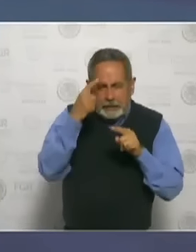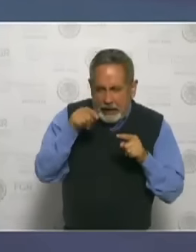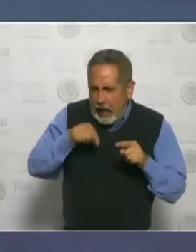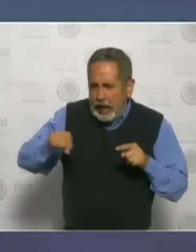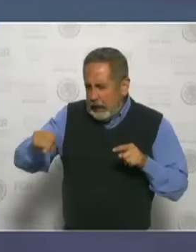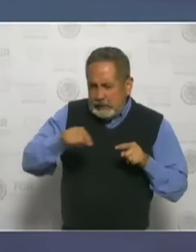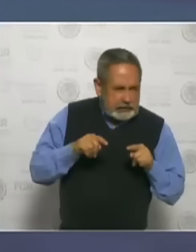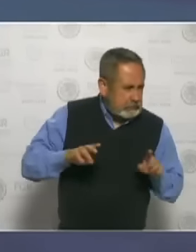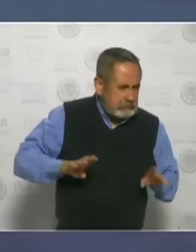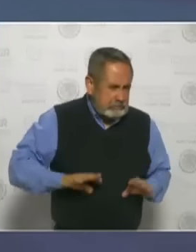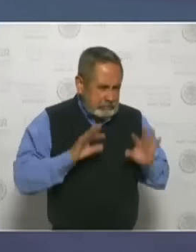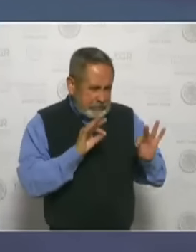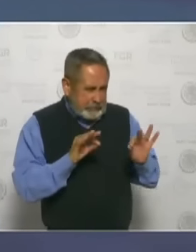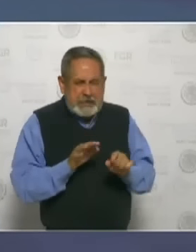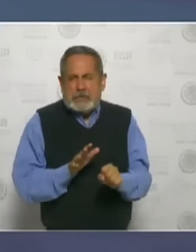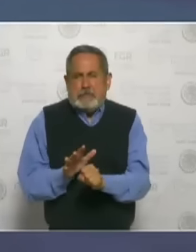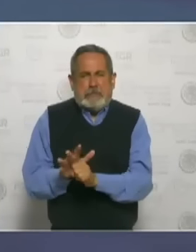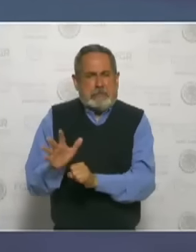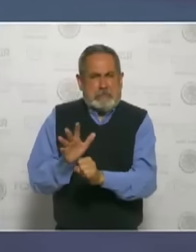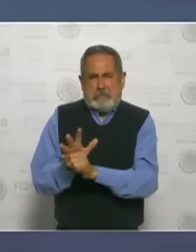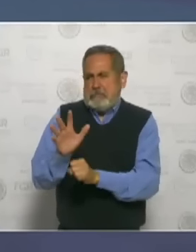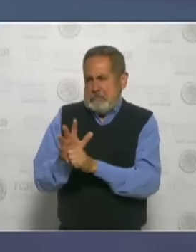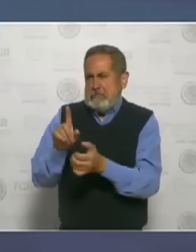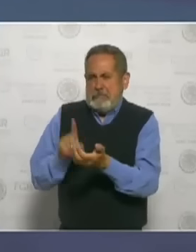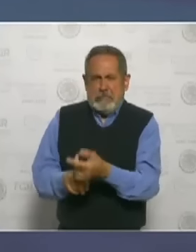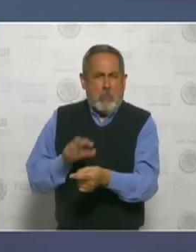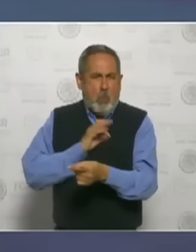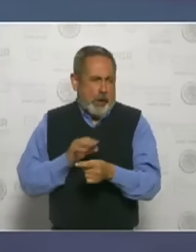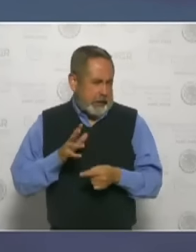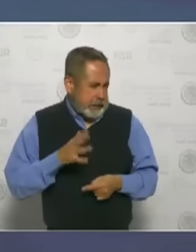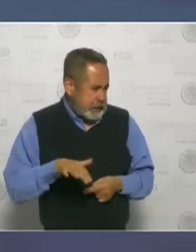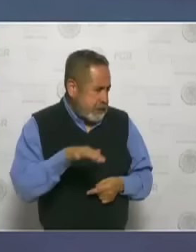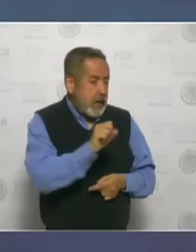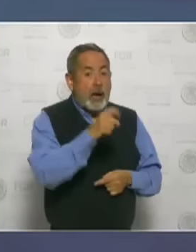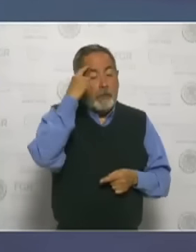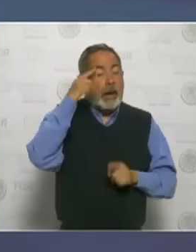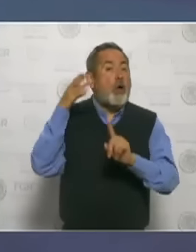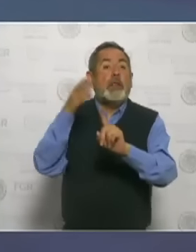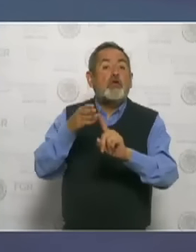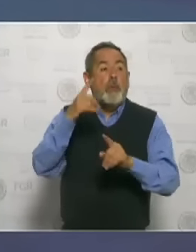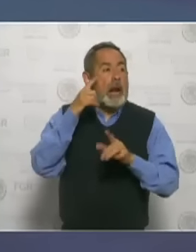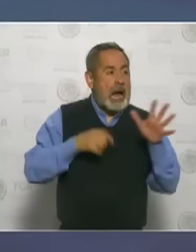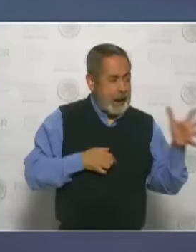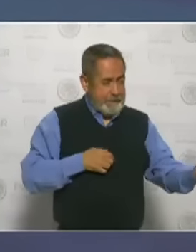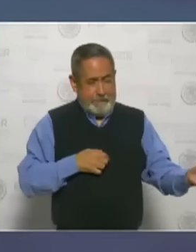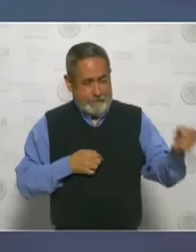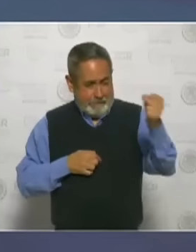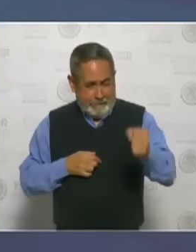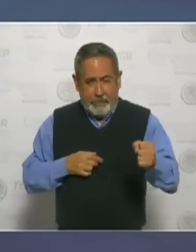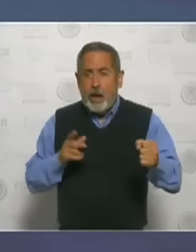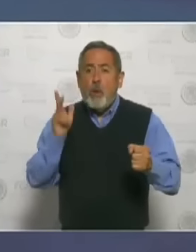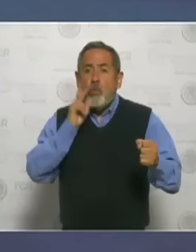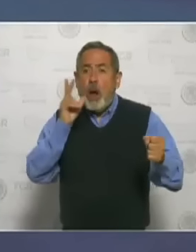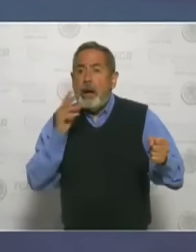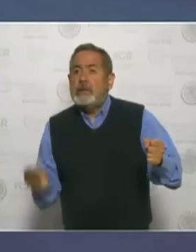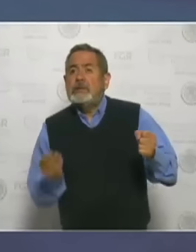idóneas y suficientes. El objetivo es que el proceso penal culmine en resoluciones ajustadas